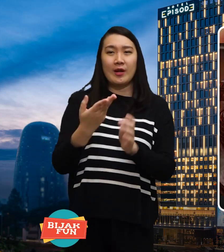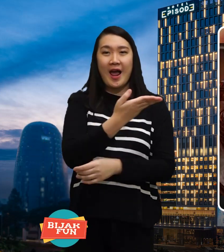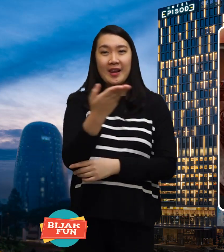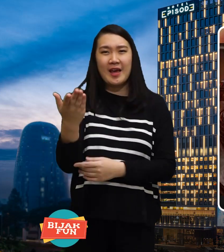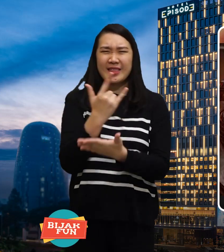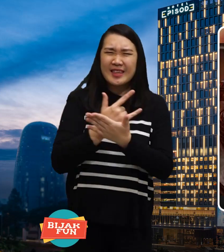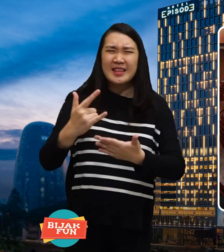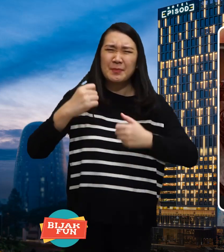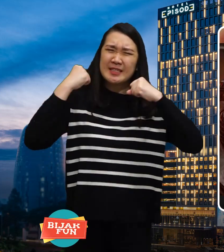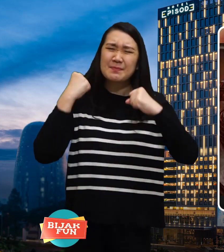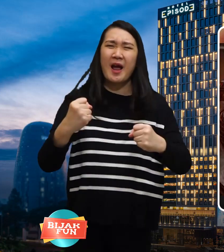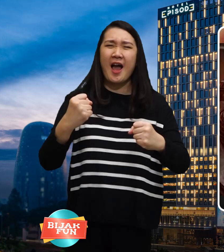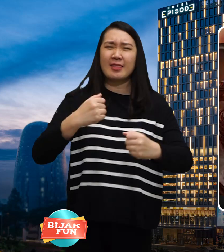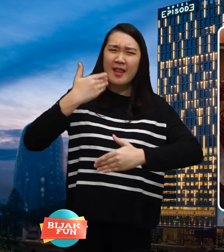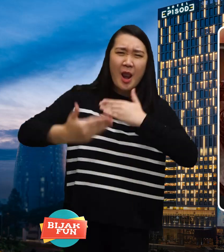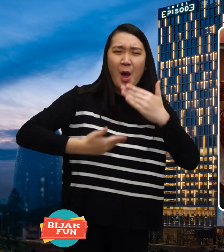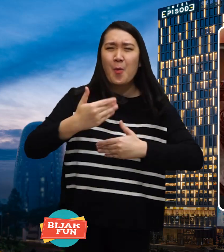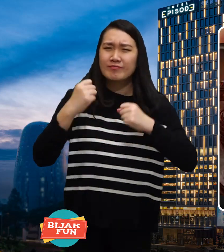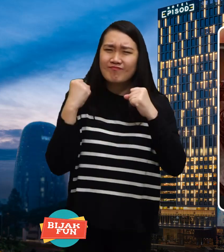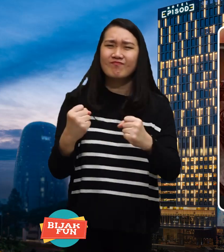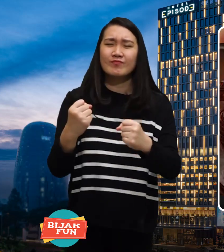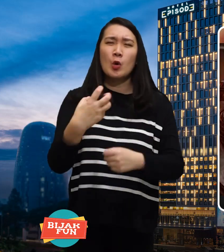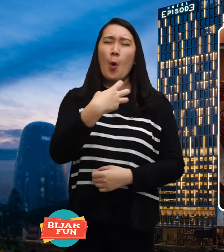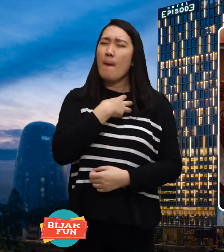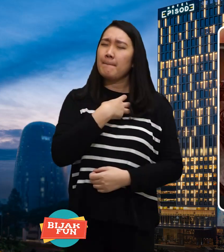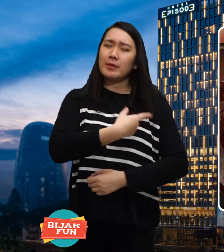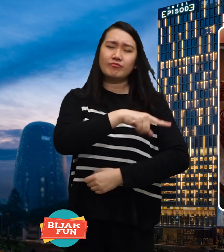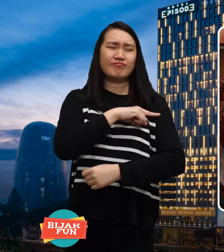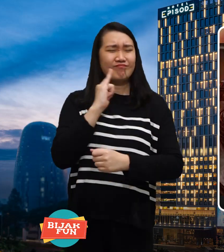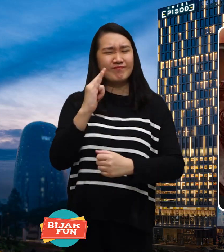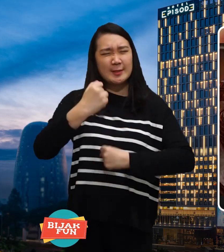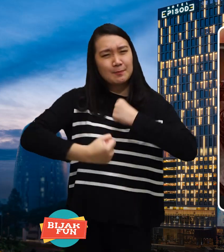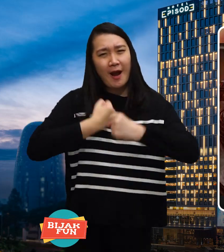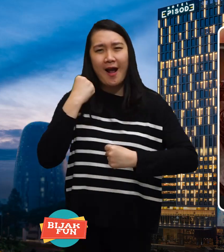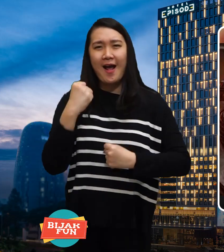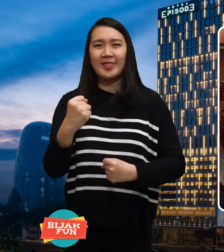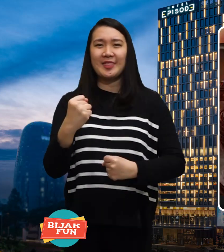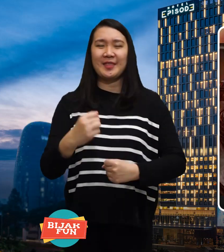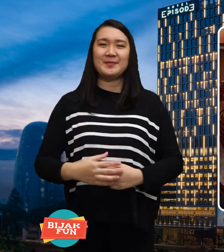Kalian tetap semangat lakukan hobi dan bakat ya.